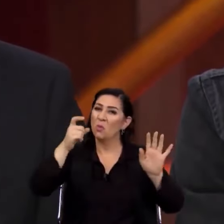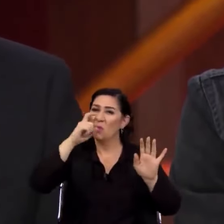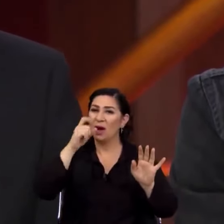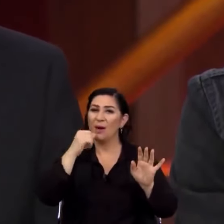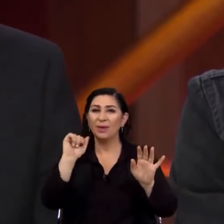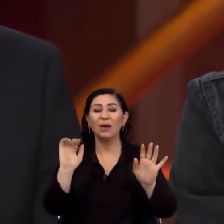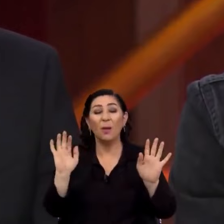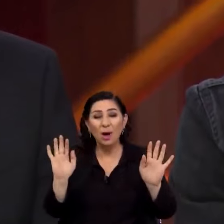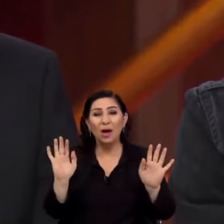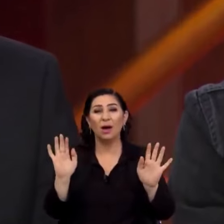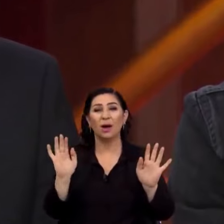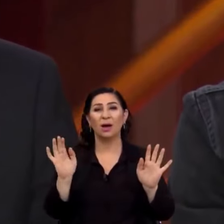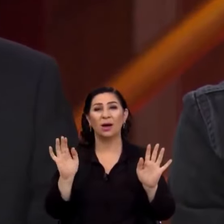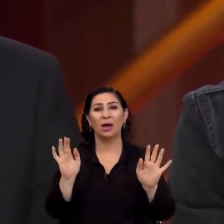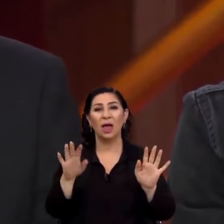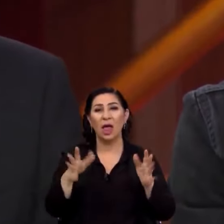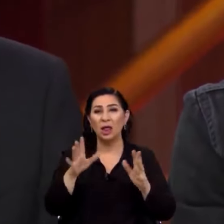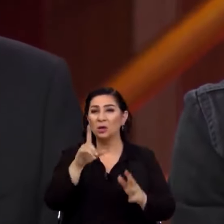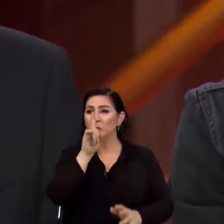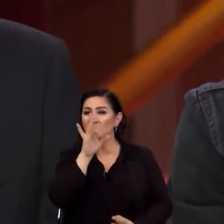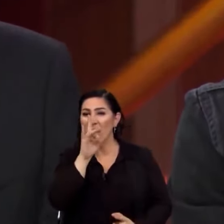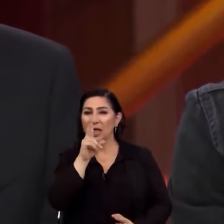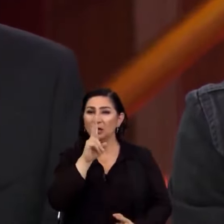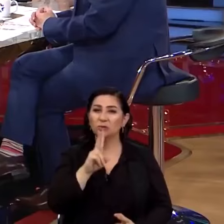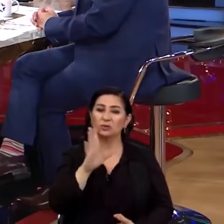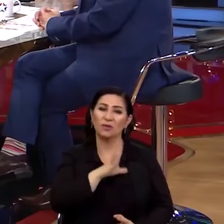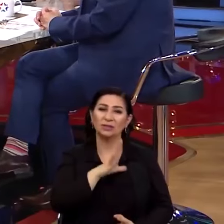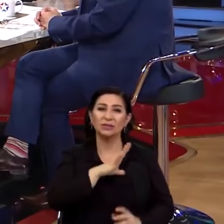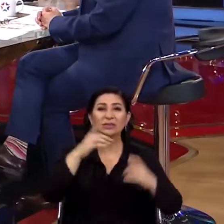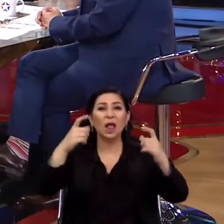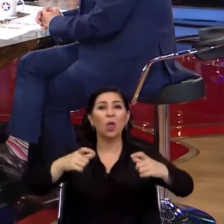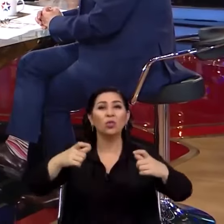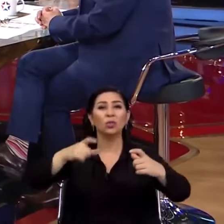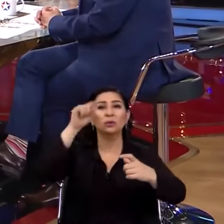girdiğini ama E herhalde 150 200 vardır yani 1502 Sala girmişiz deir hanani çok